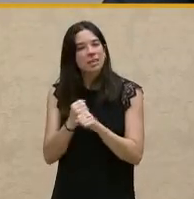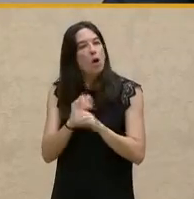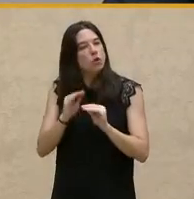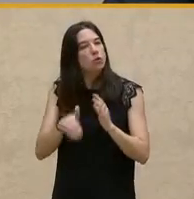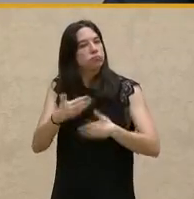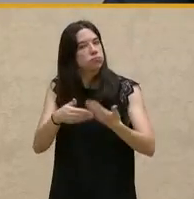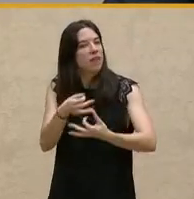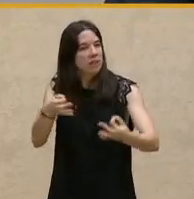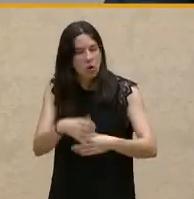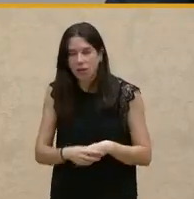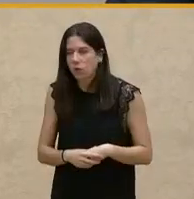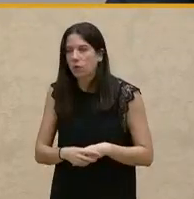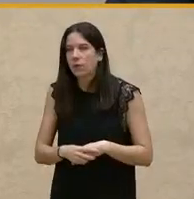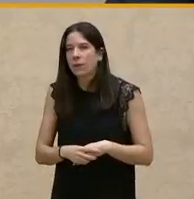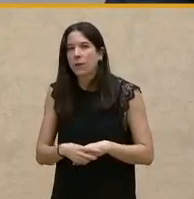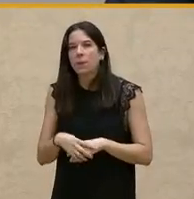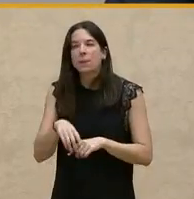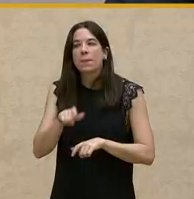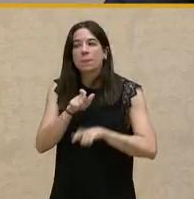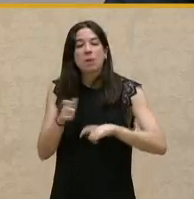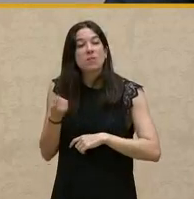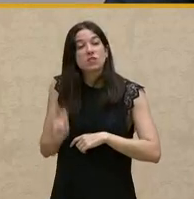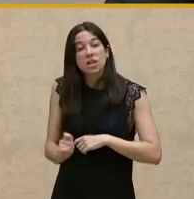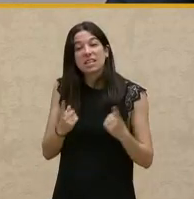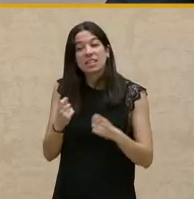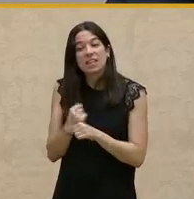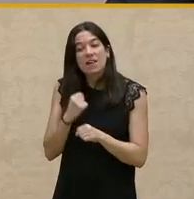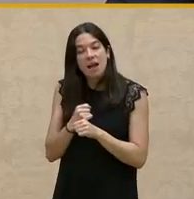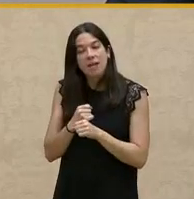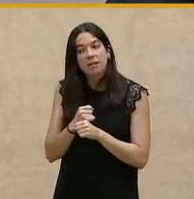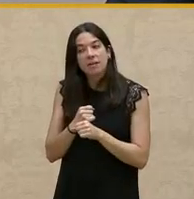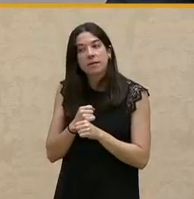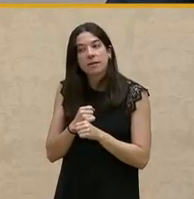perfiles profesionales necesitan trabajar en una proporción de un profesional por cada usuario con